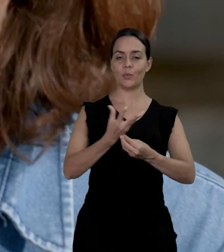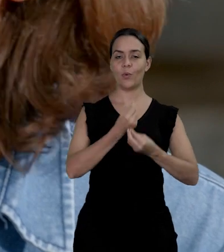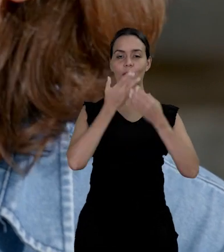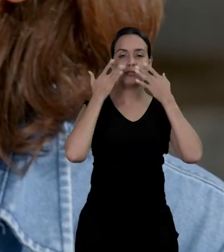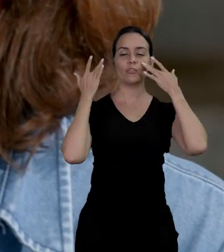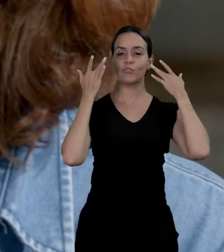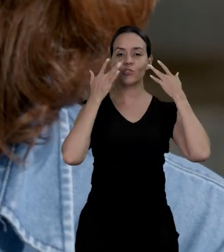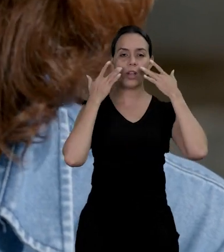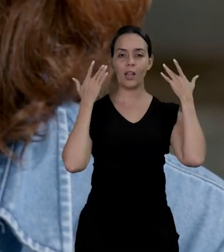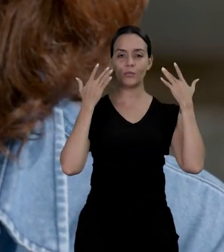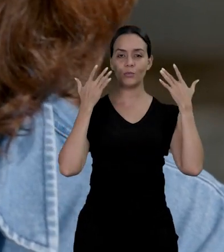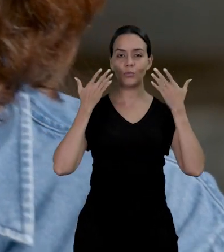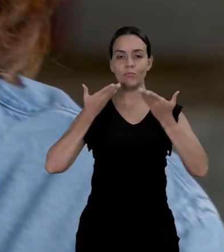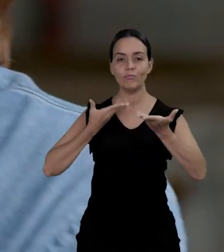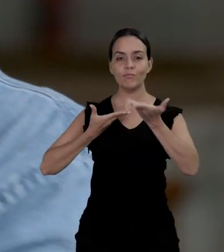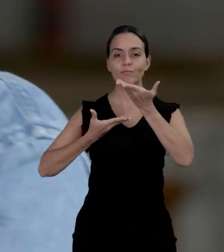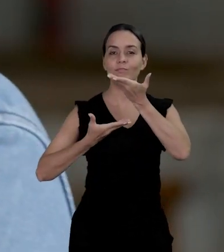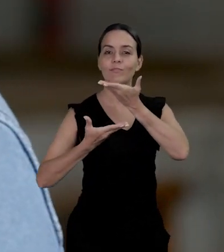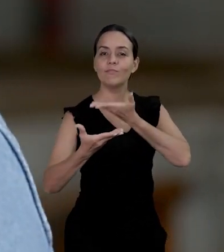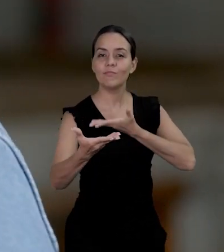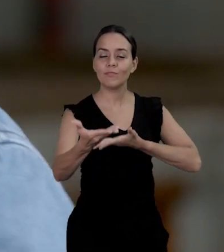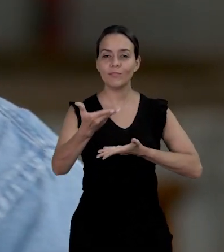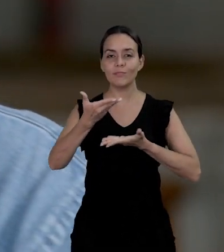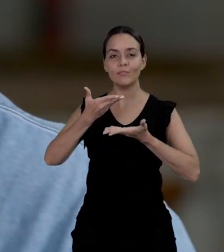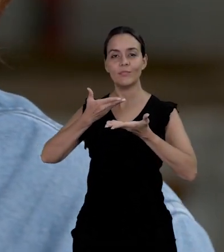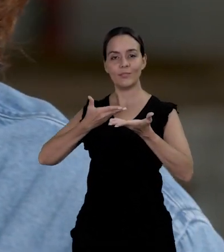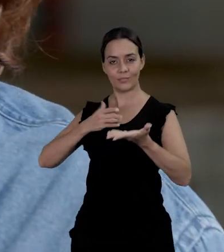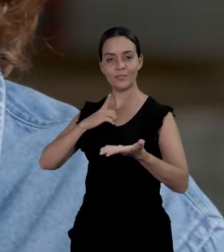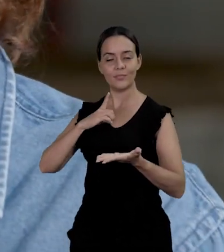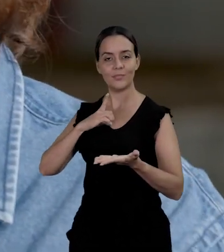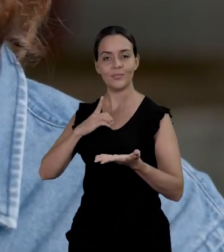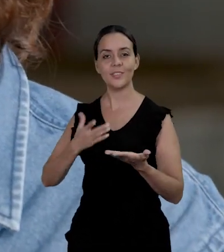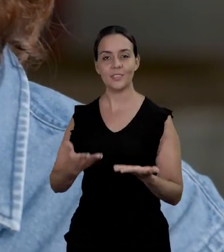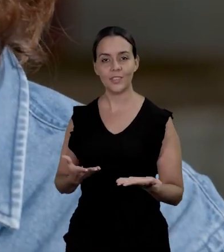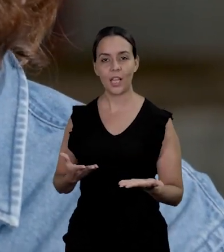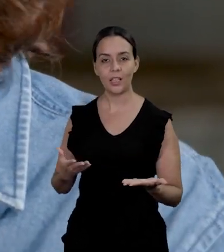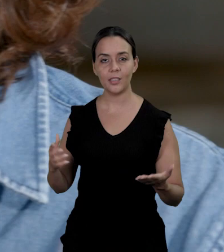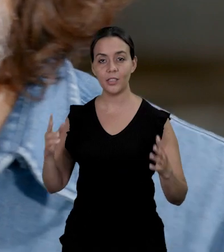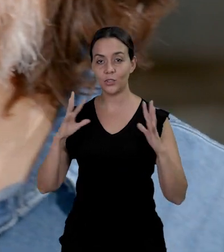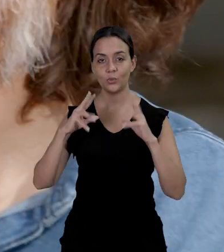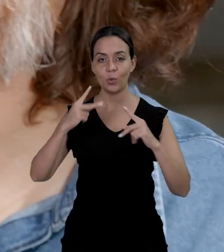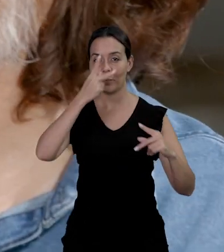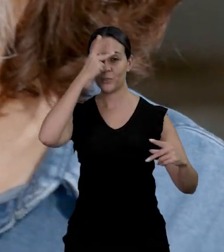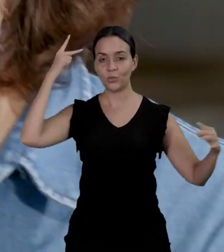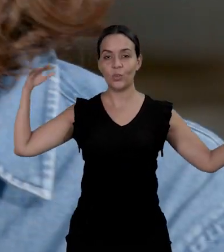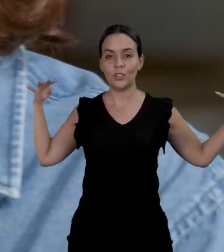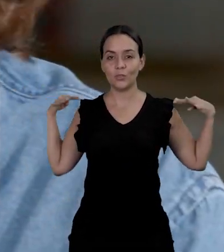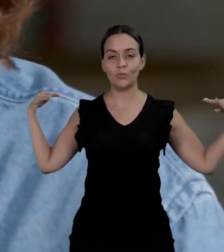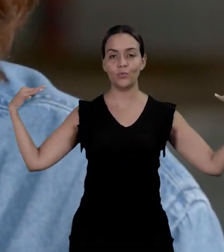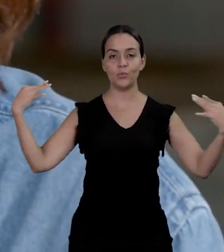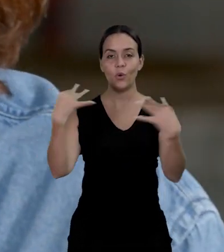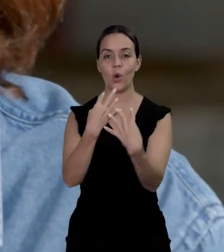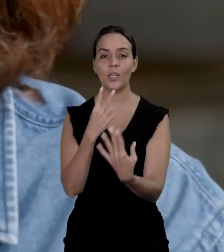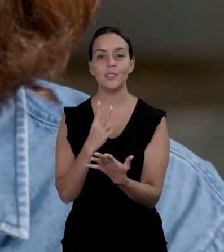de alguma maneira, faz com aquela pessoa, faz sabendo que aquilo que está sendo feito, está sendo observado,